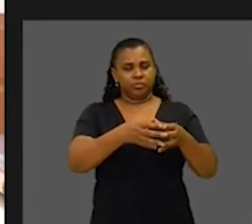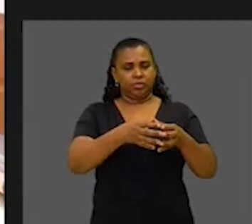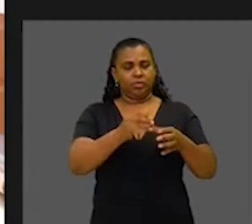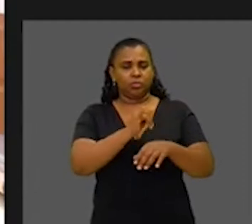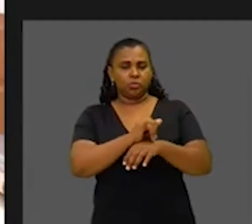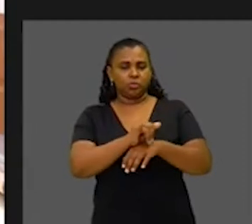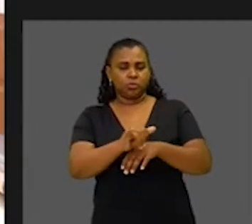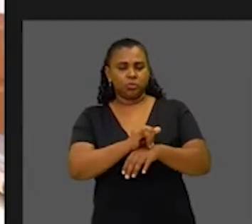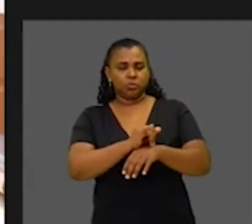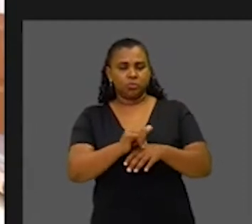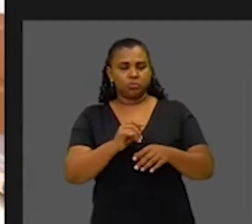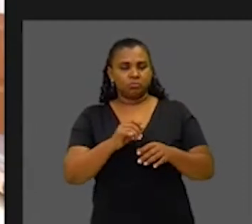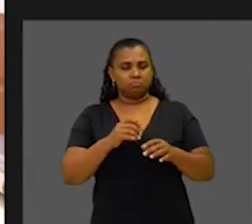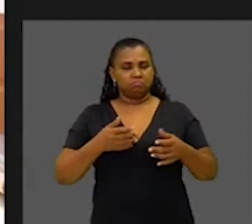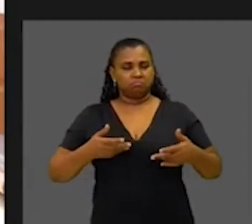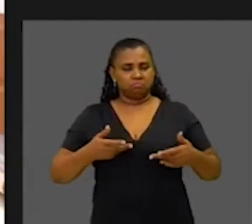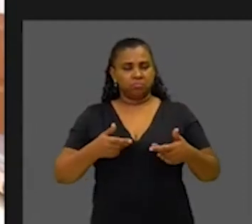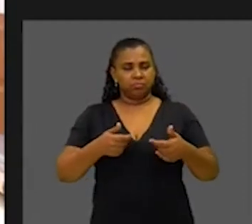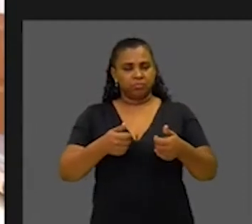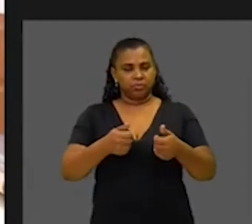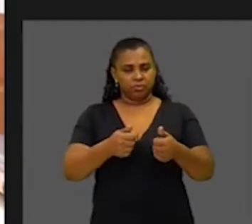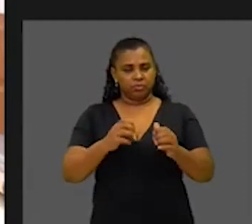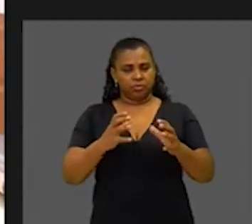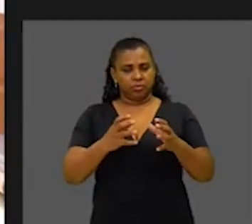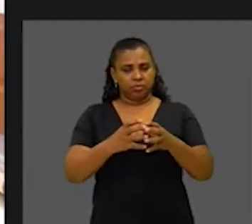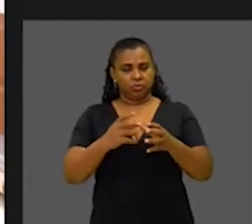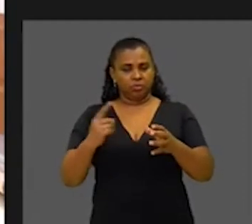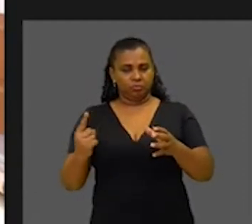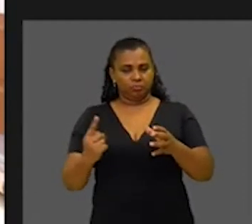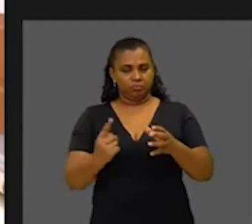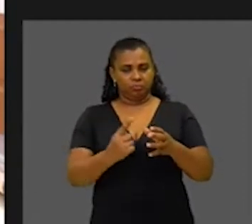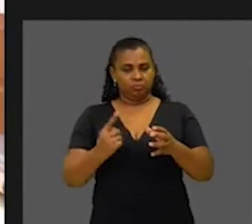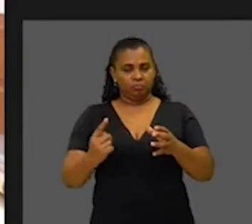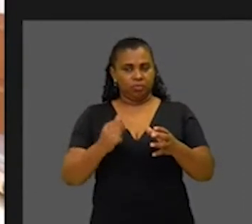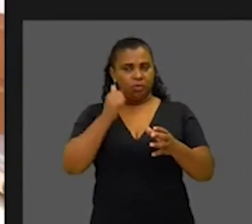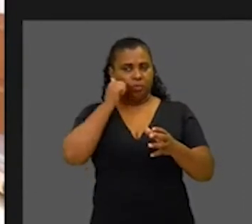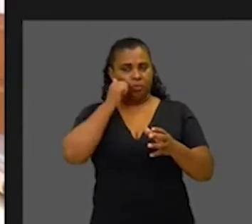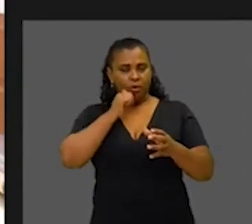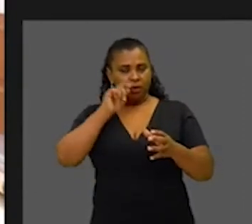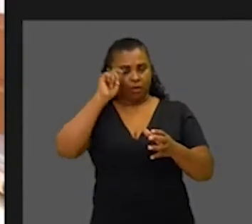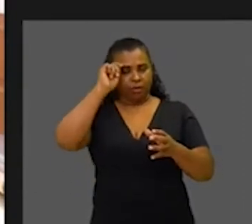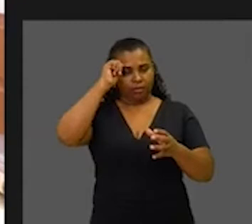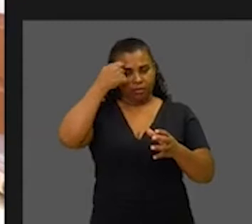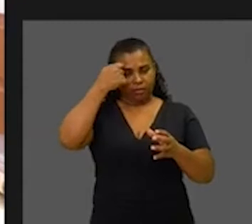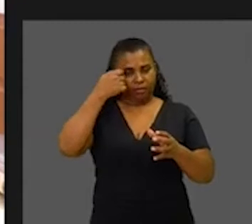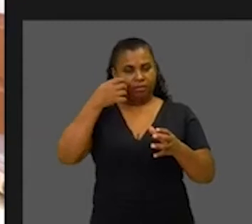representação de grupos minorizados na política mulheres pessoas negras e comunidade LGBT que